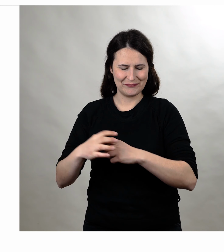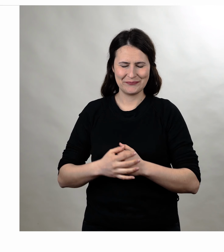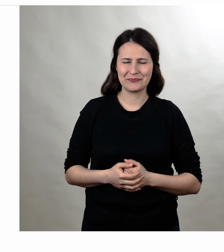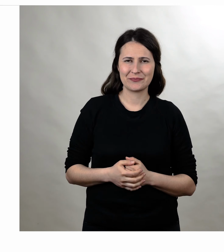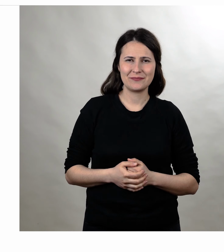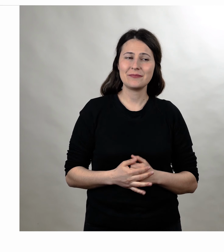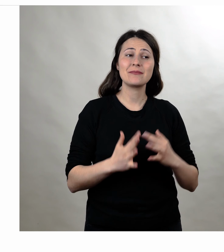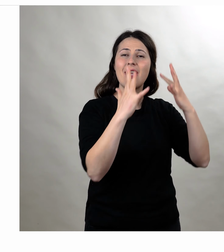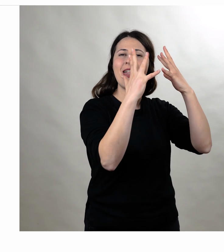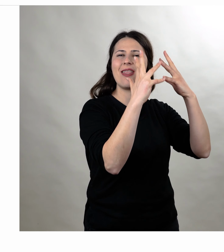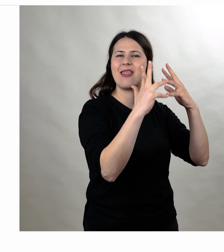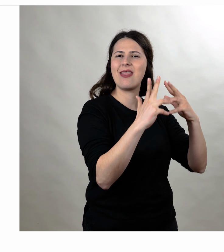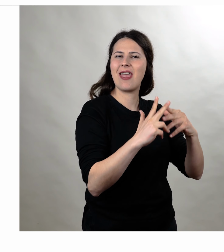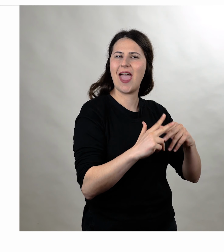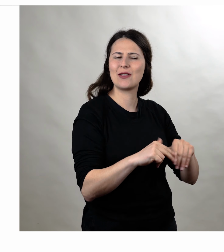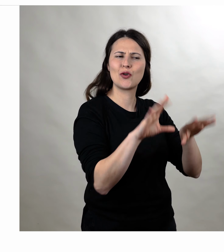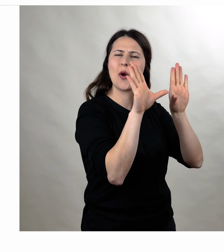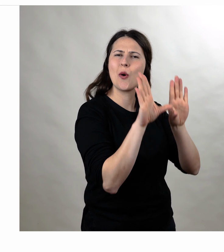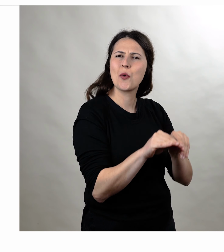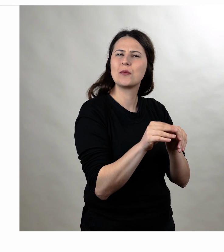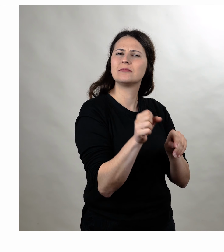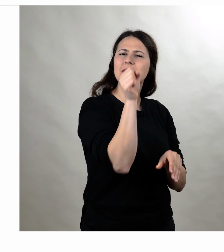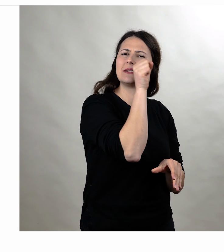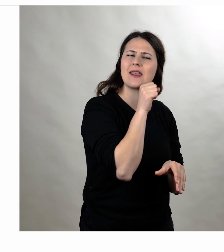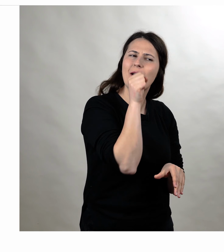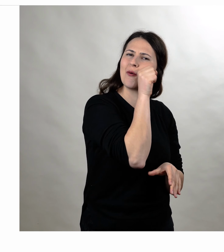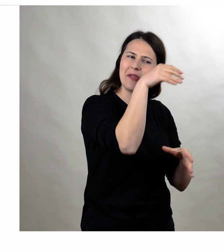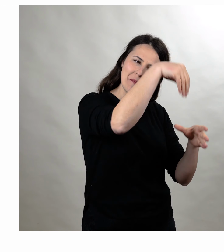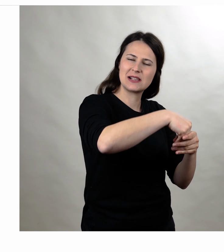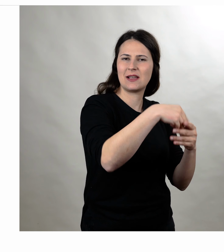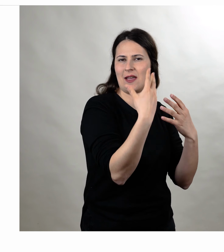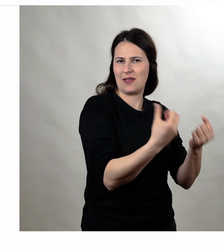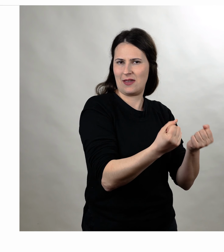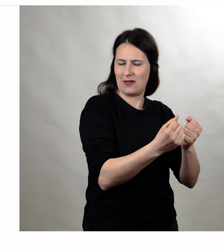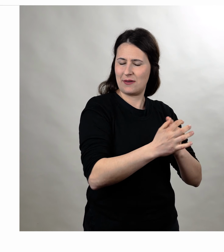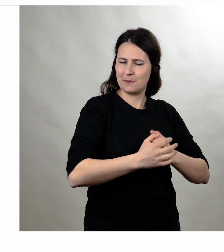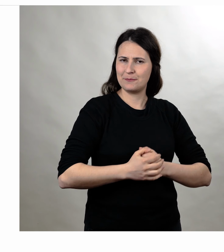Θέατρο με παραστάσεις σε στυλ Μπρόντγουεϊ